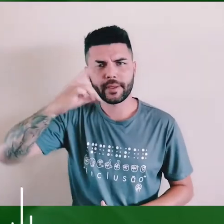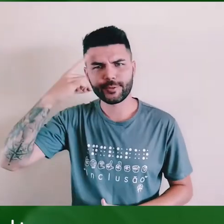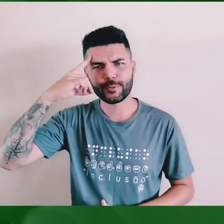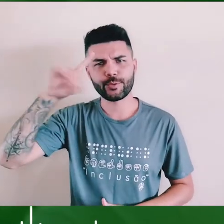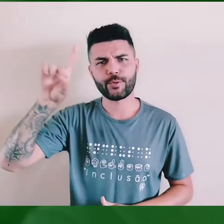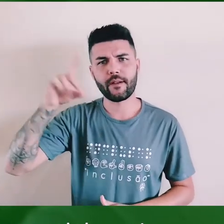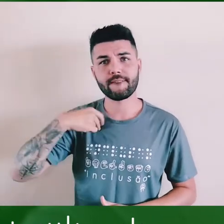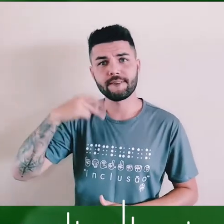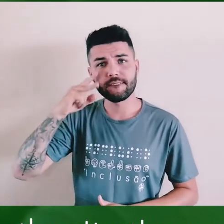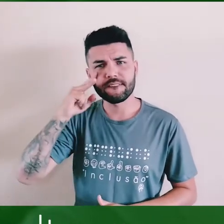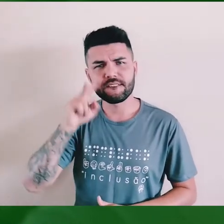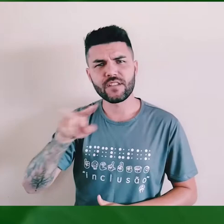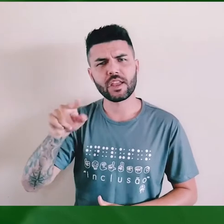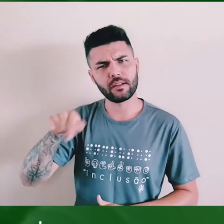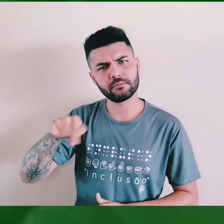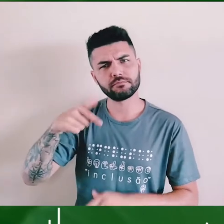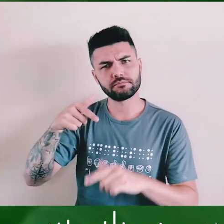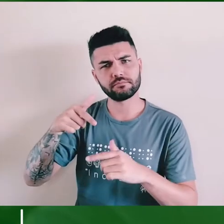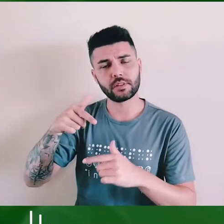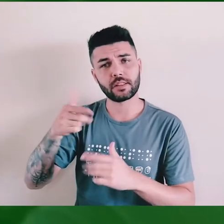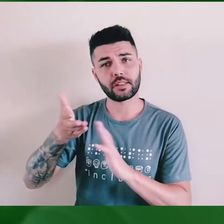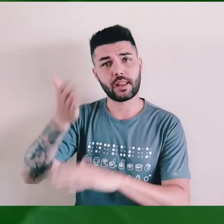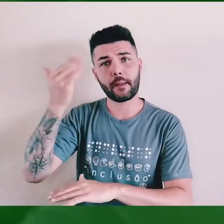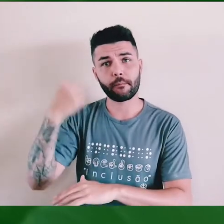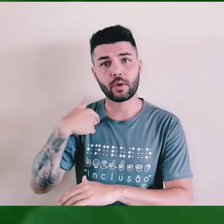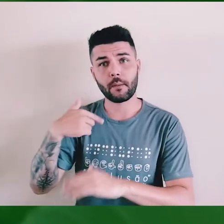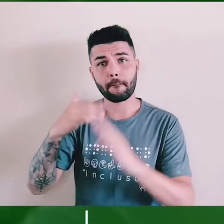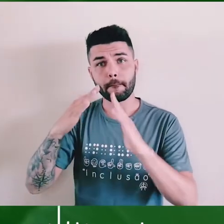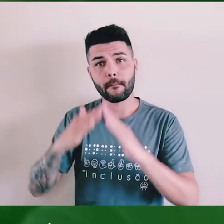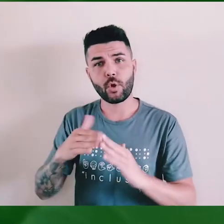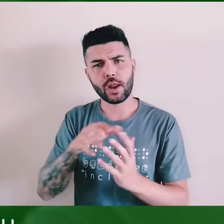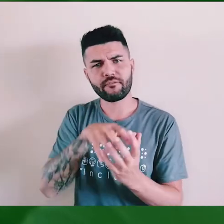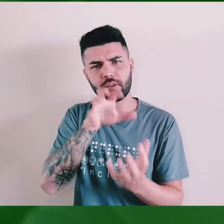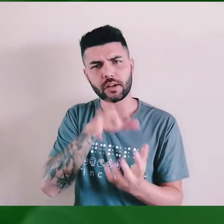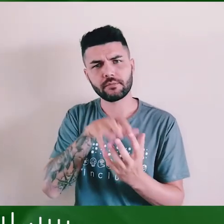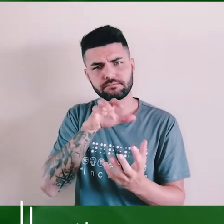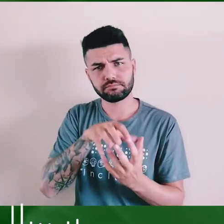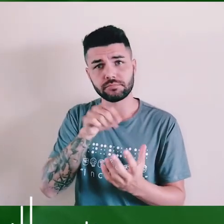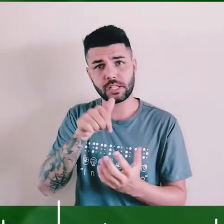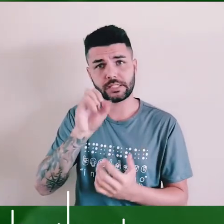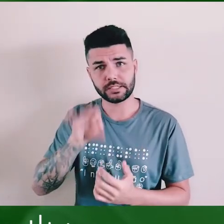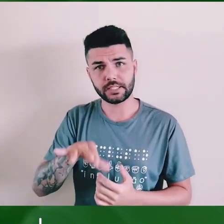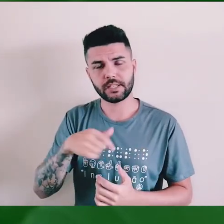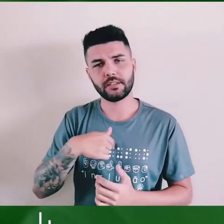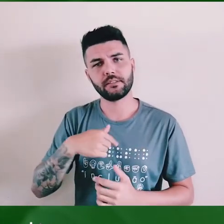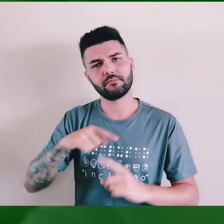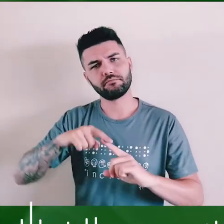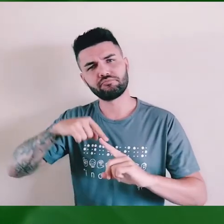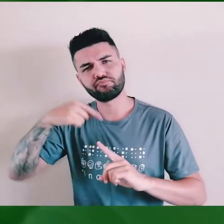com ele vê-lo trabalhar. Ele morava em Recife, de Recife eu morei um ano em Belo Horizonte